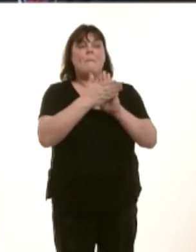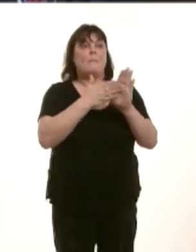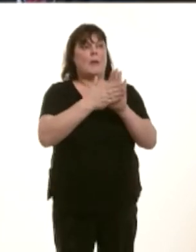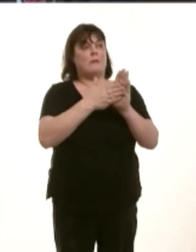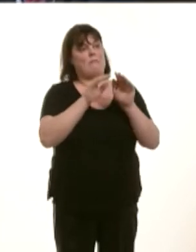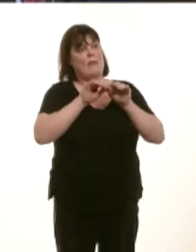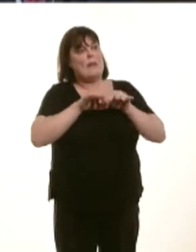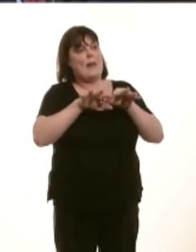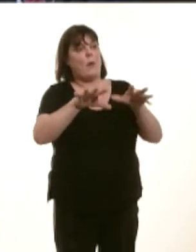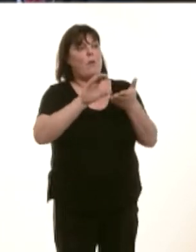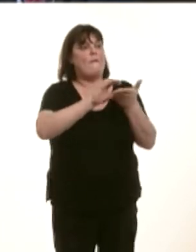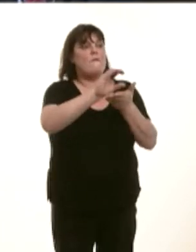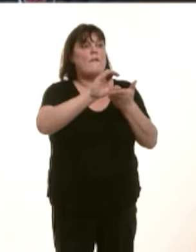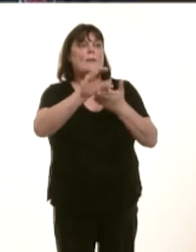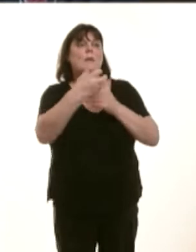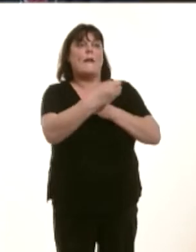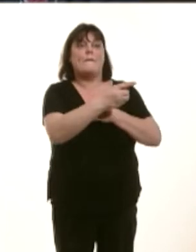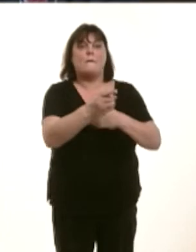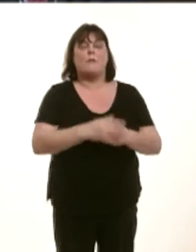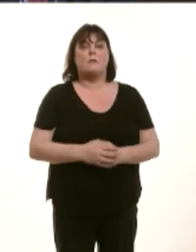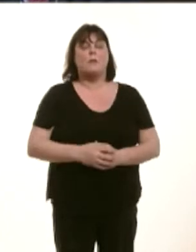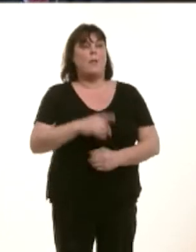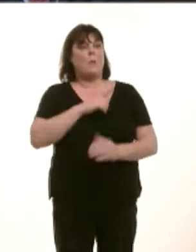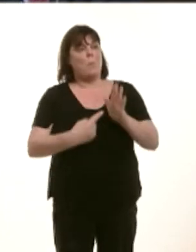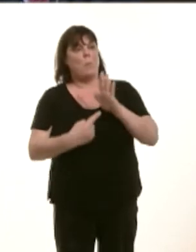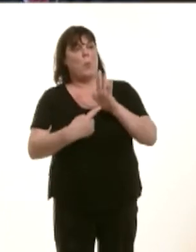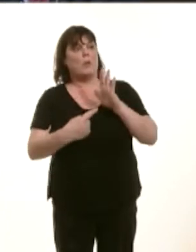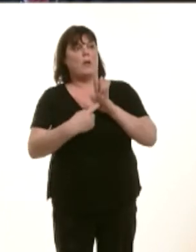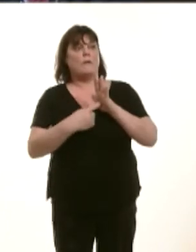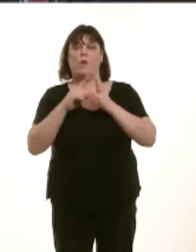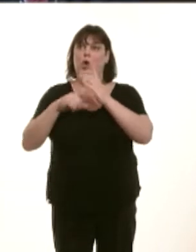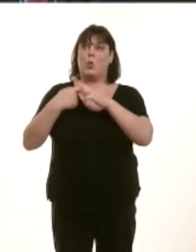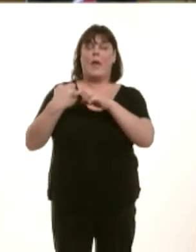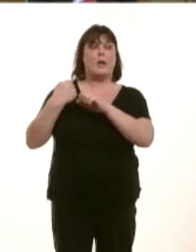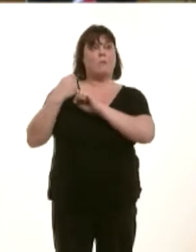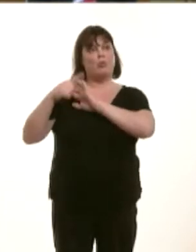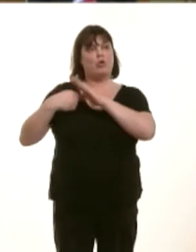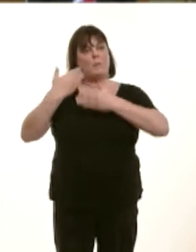hollbwysig bod y project hwn gan y Deyrnas Unedig yn symud ymlaen.